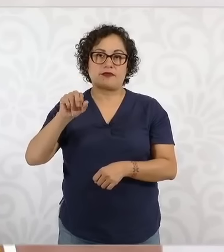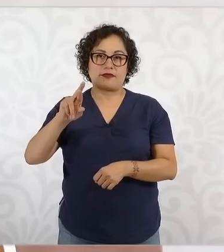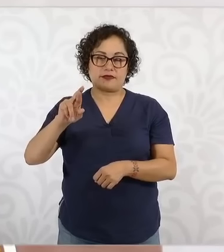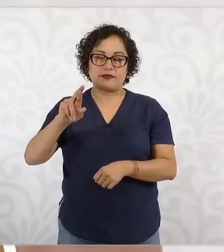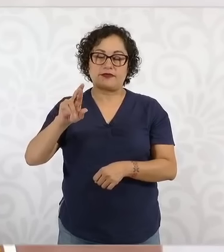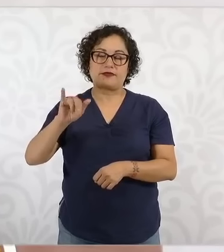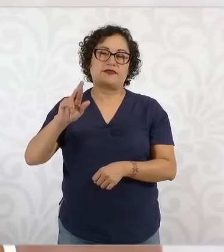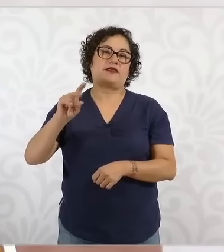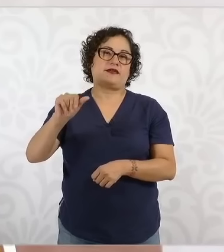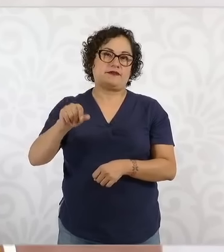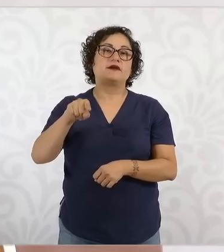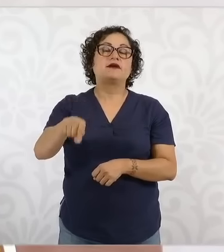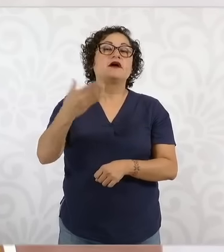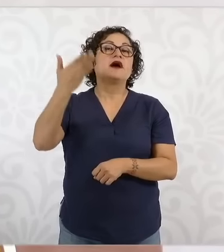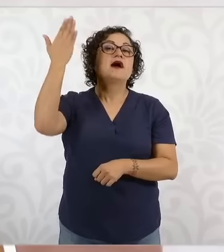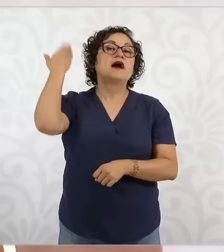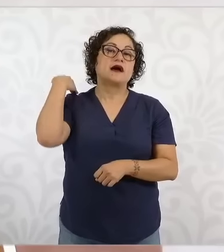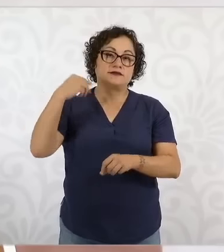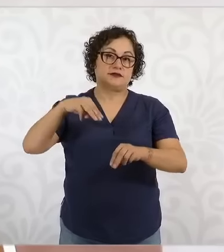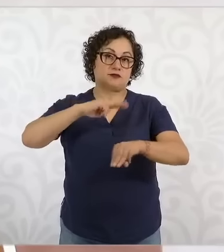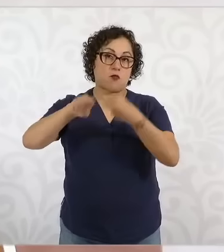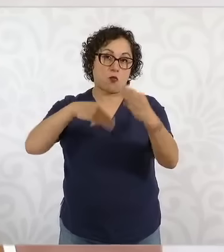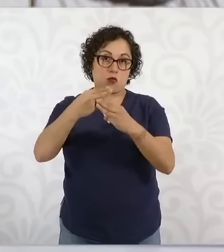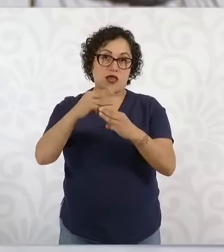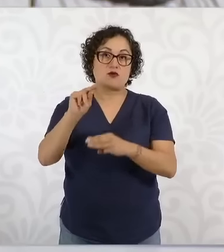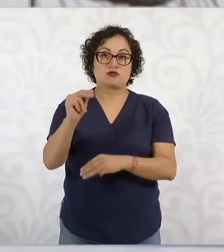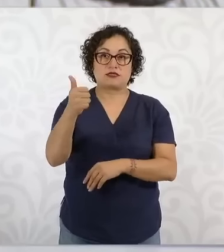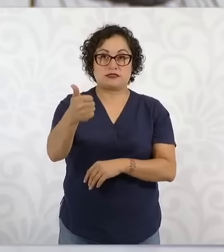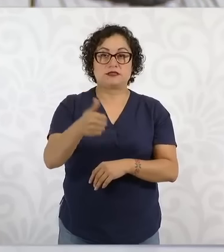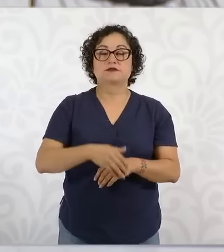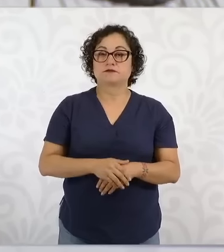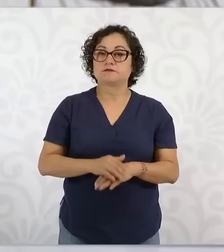Iván Escalante, que además de ser de la Profeco, le gusta la investigación periodística,